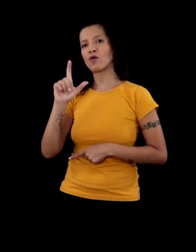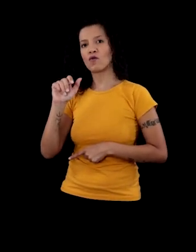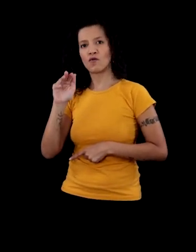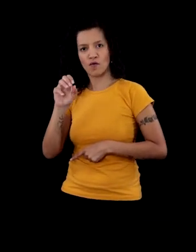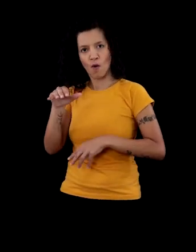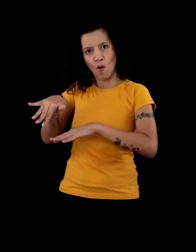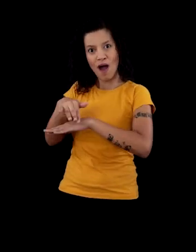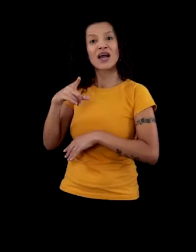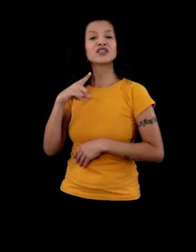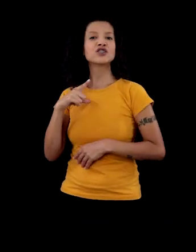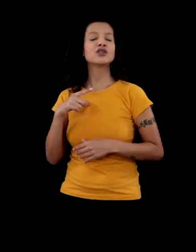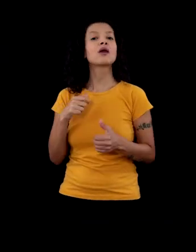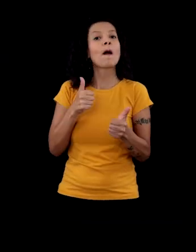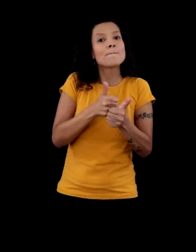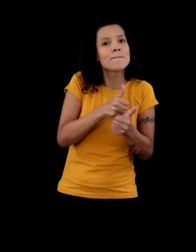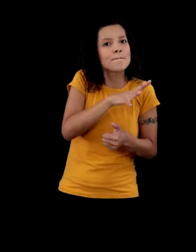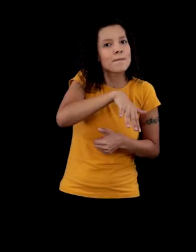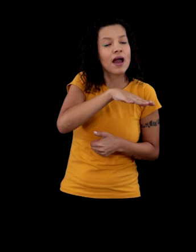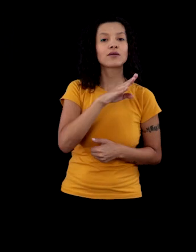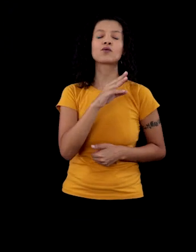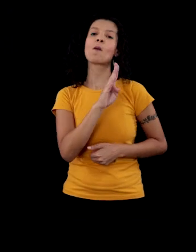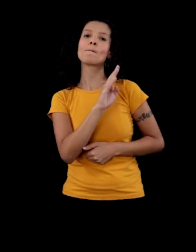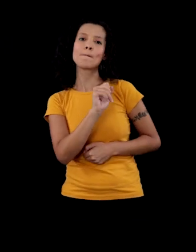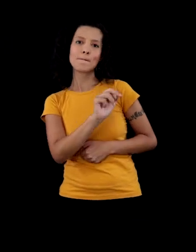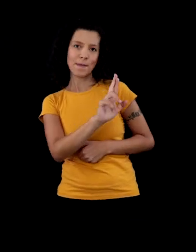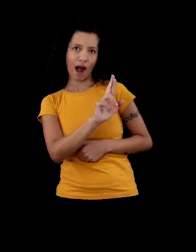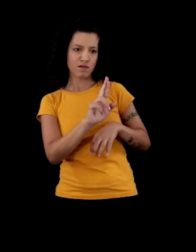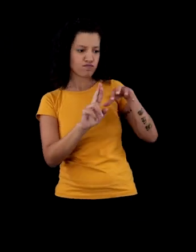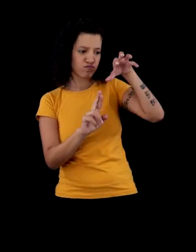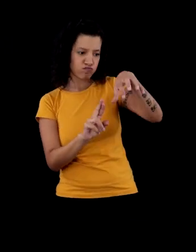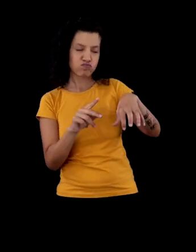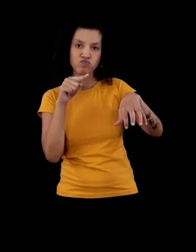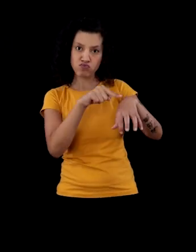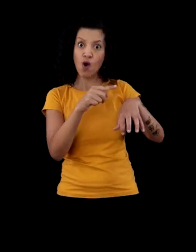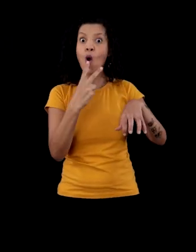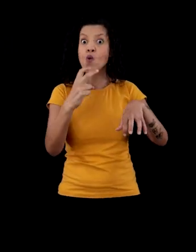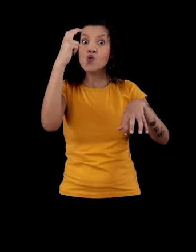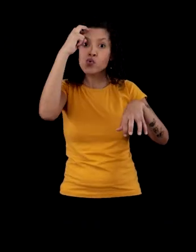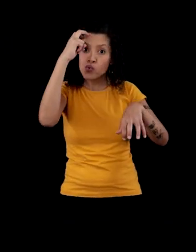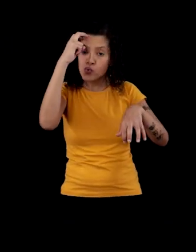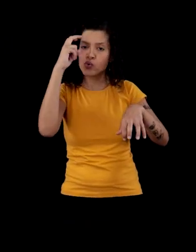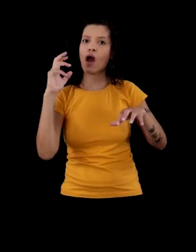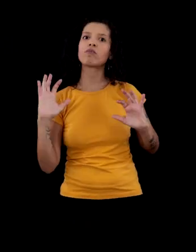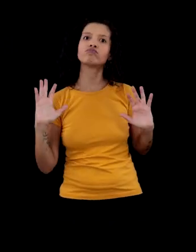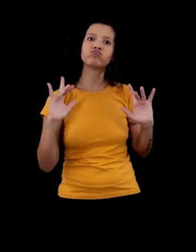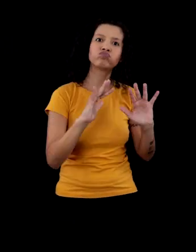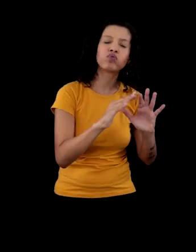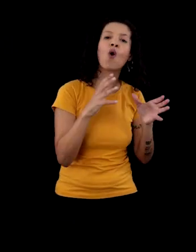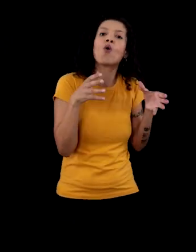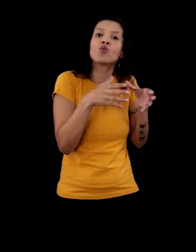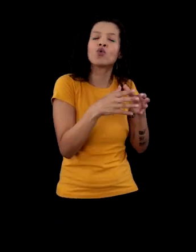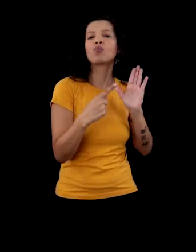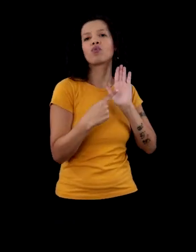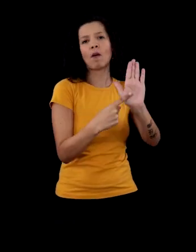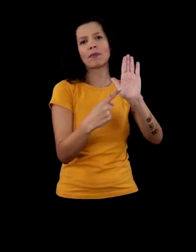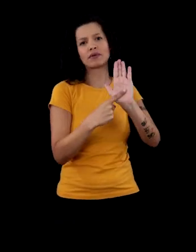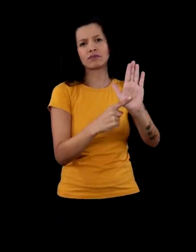e bem perto do Álvaro Adolfo tinha um bar, que chamava Bar do Márcio. Era um ponto de cultura onde vários grupos se apresentavam,